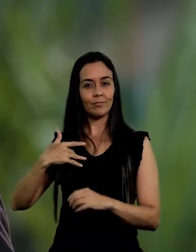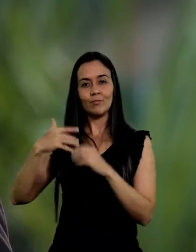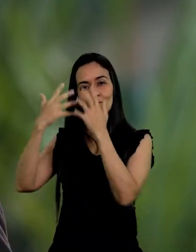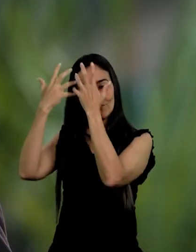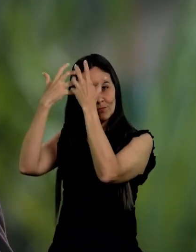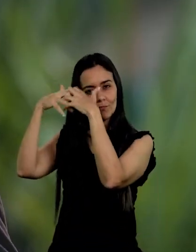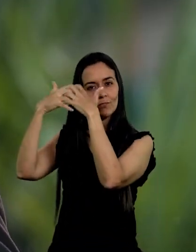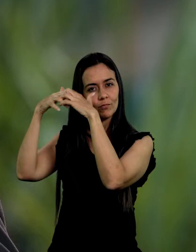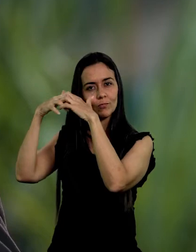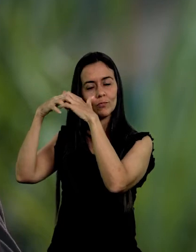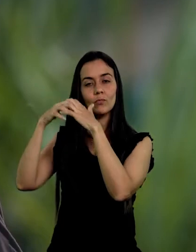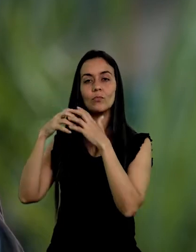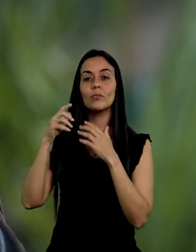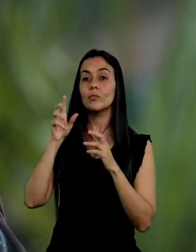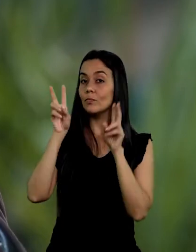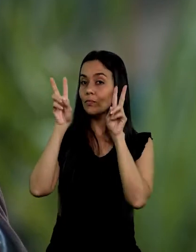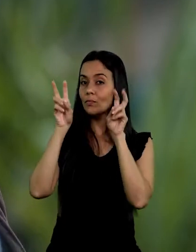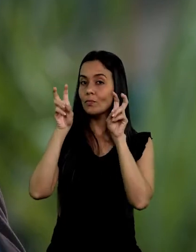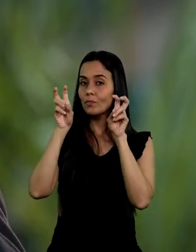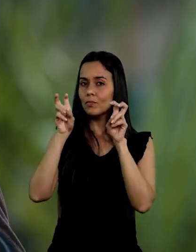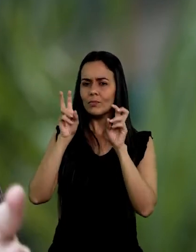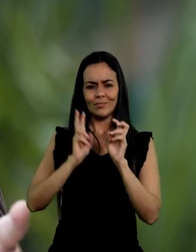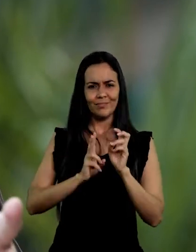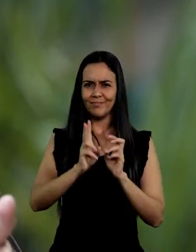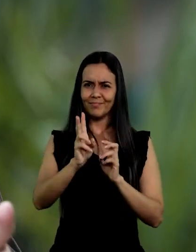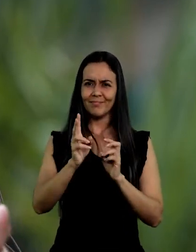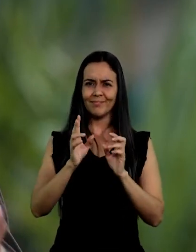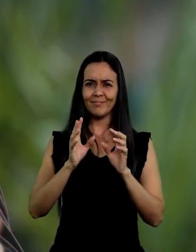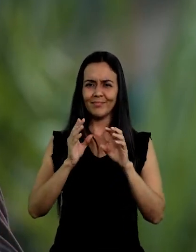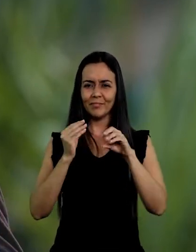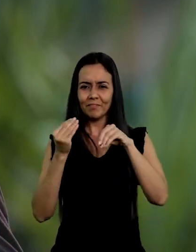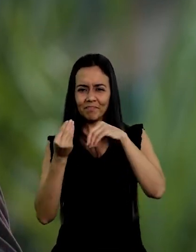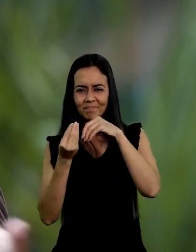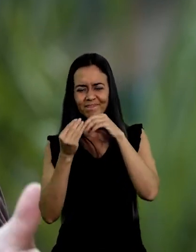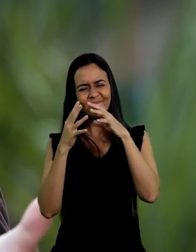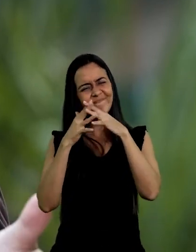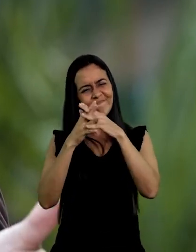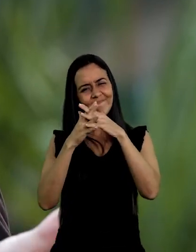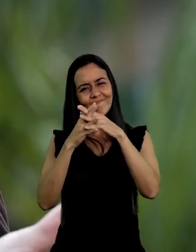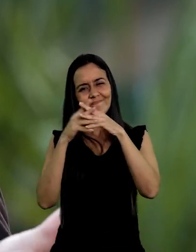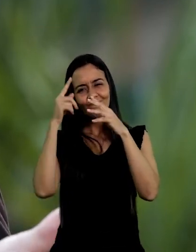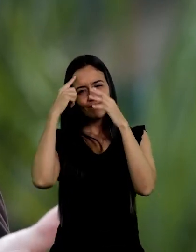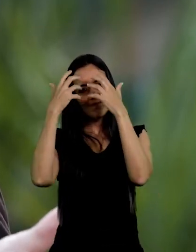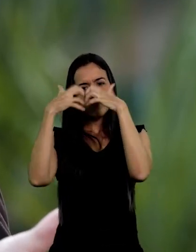Saúde mental sempre foi uma pandemia, é uma das doenças mais frequentes, né?